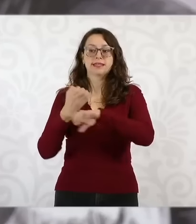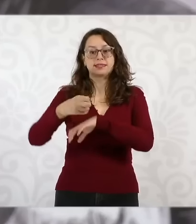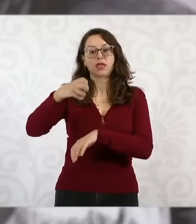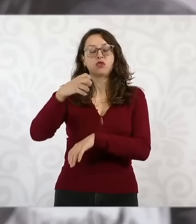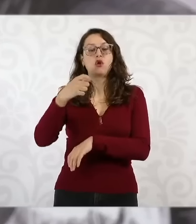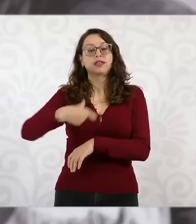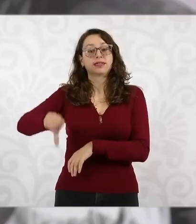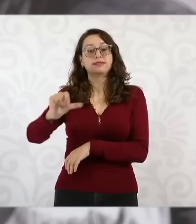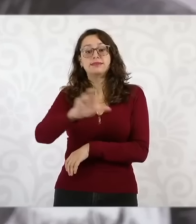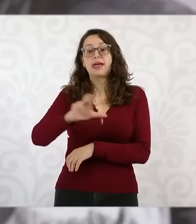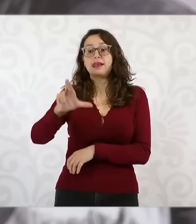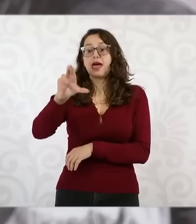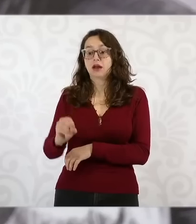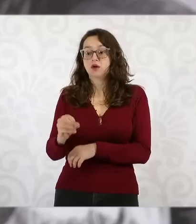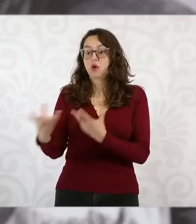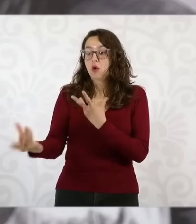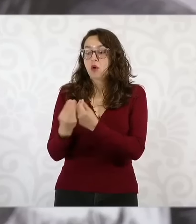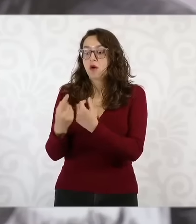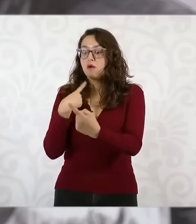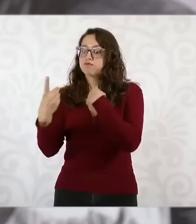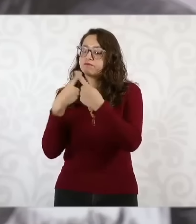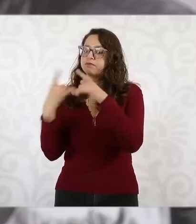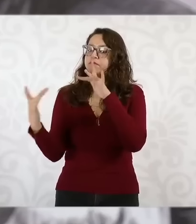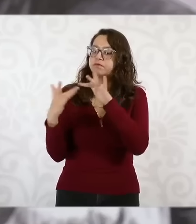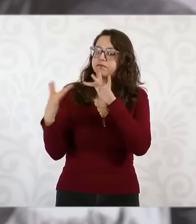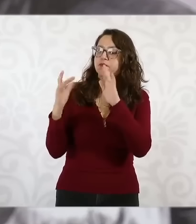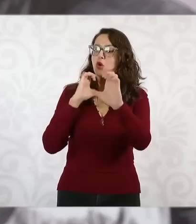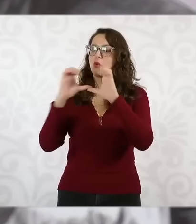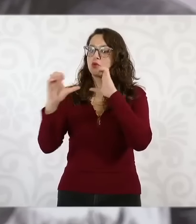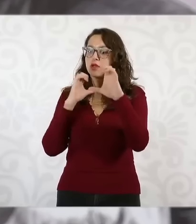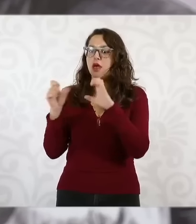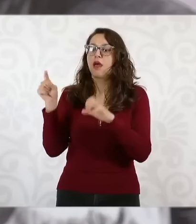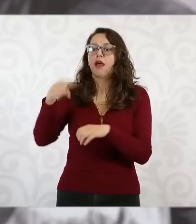comunicación prácticamente de manera inmediata. Nos compartieron algunos videos donde se ve a